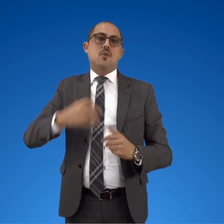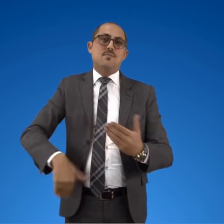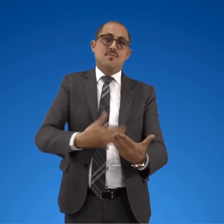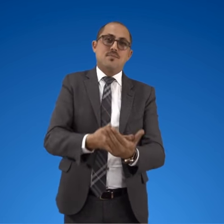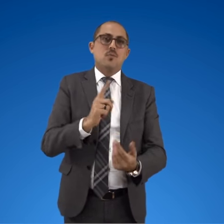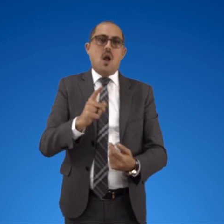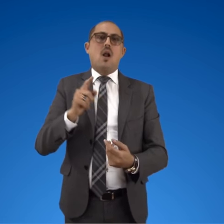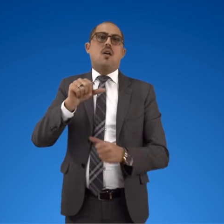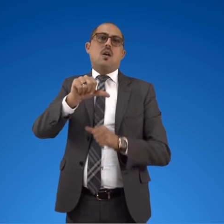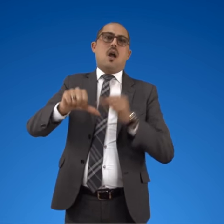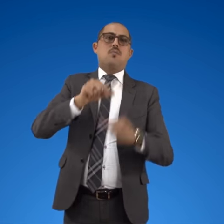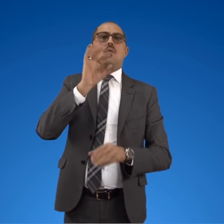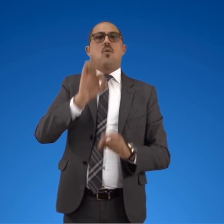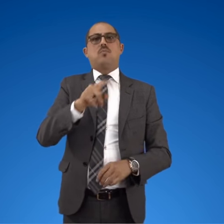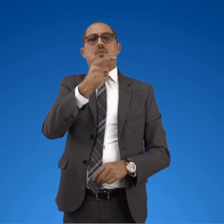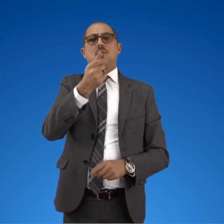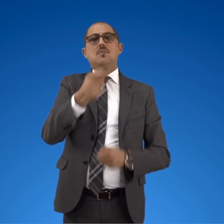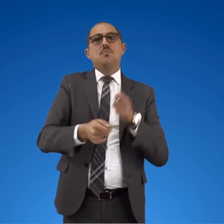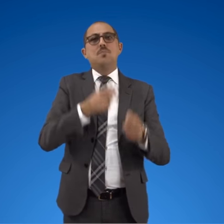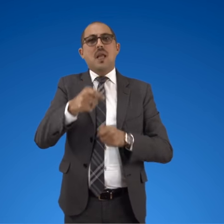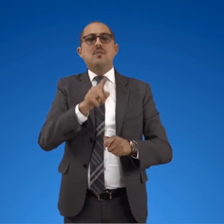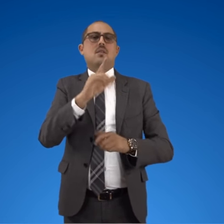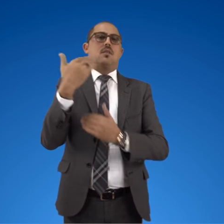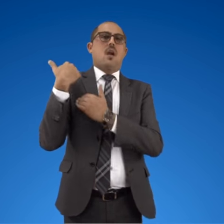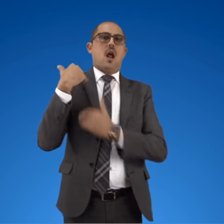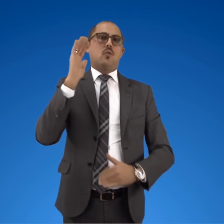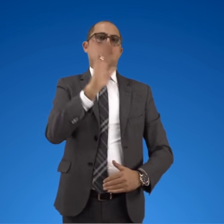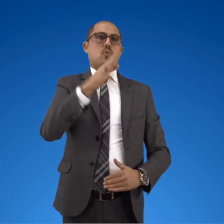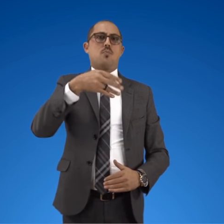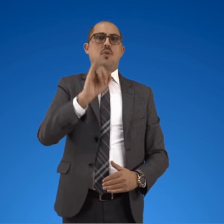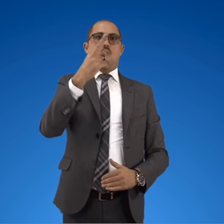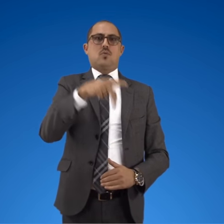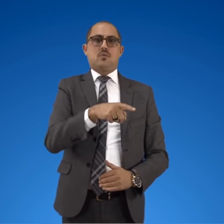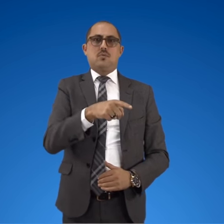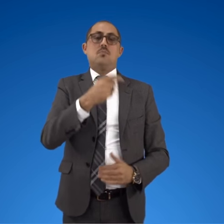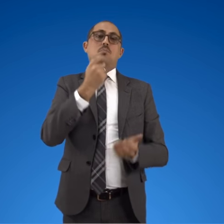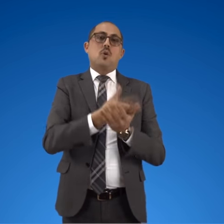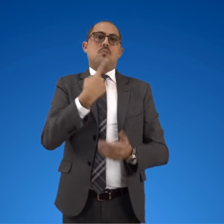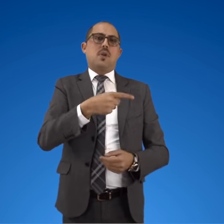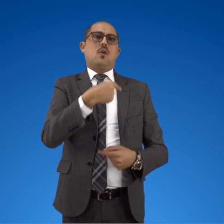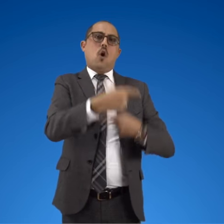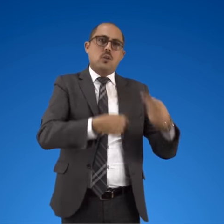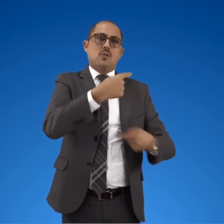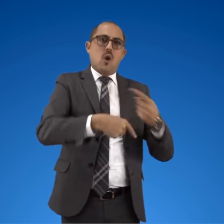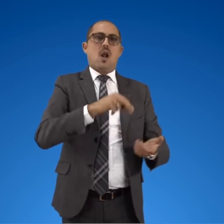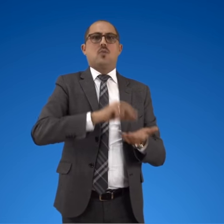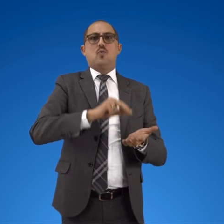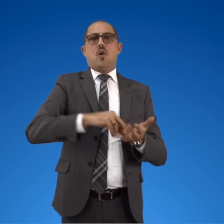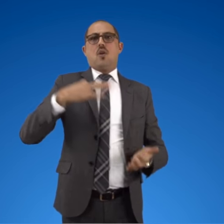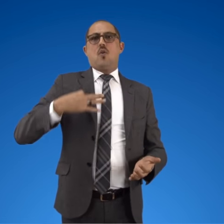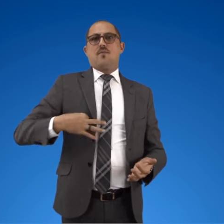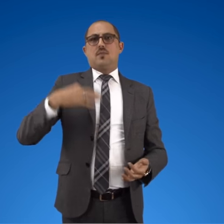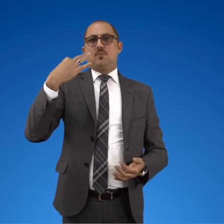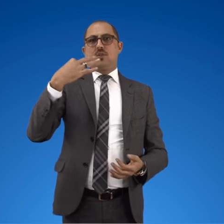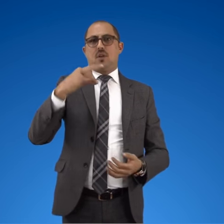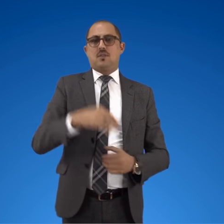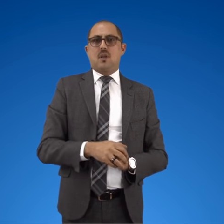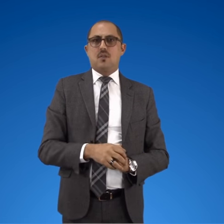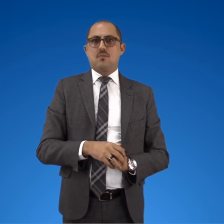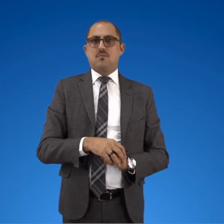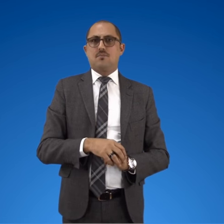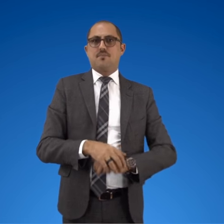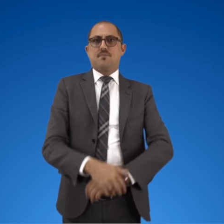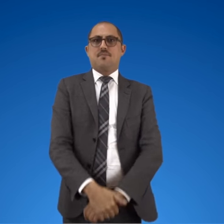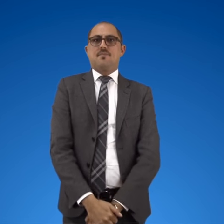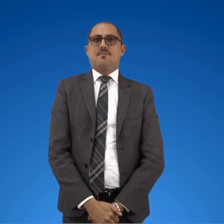l'ENS ha chiesto al MIUR di prendere a carico le spese permettendo agli studenti sordi di continuare la scuola specializzata